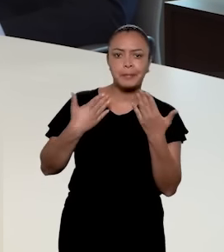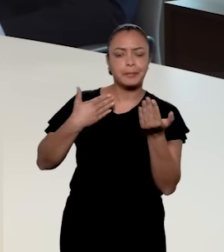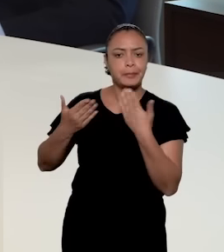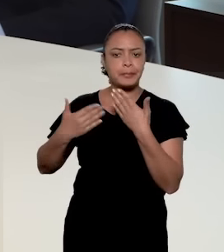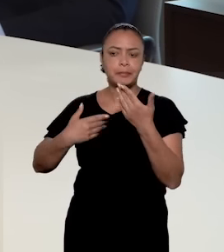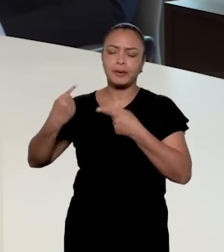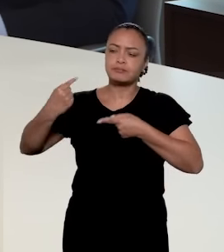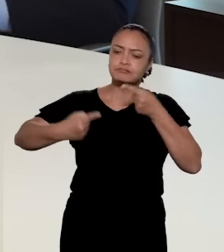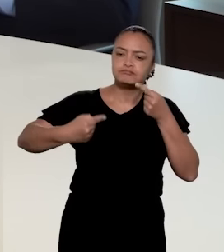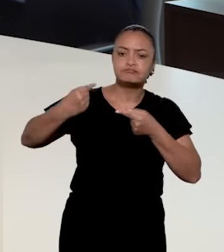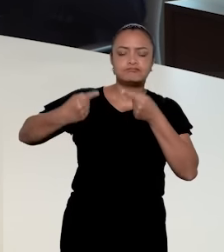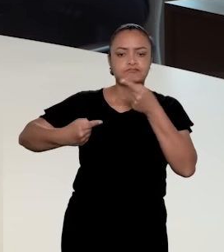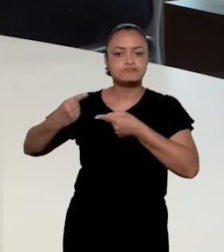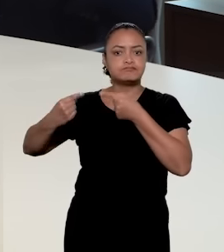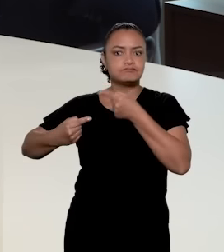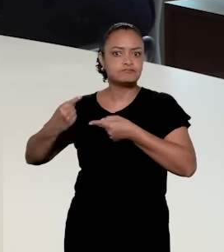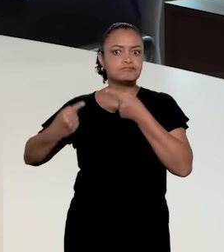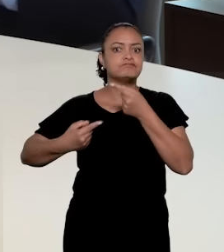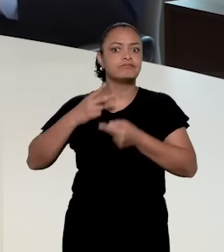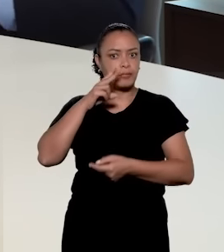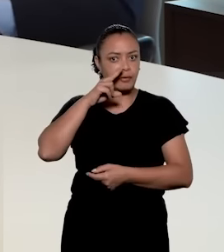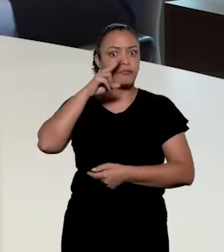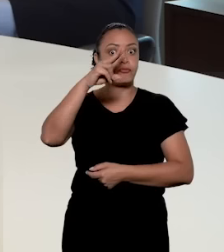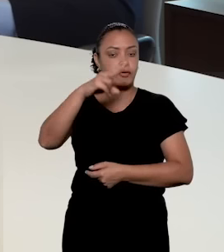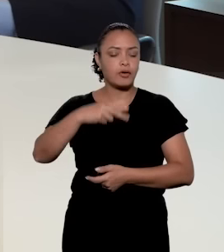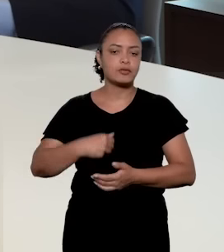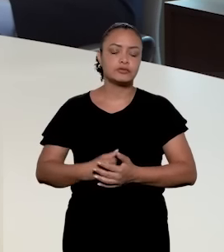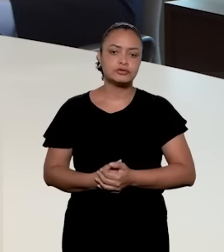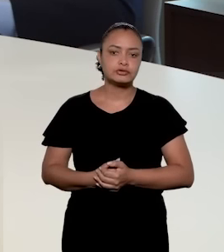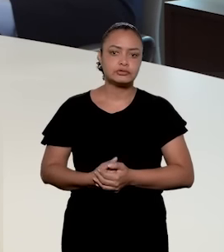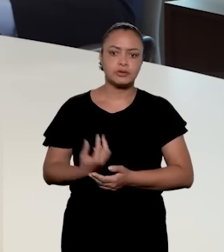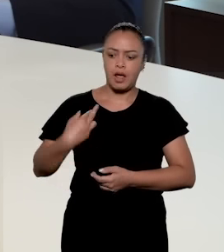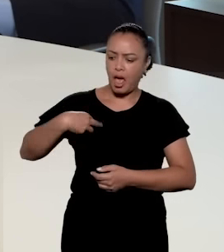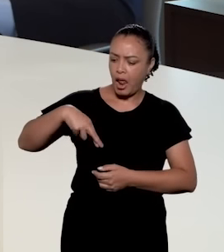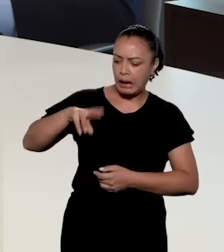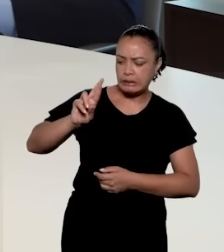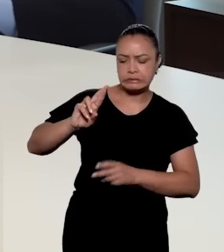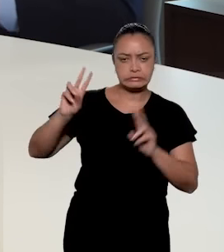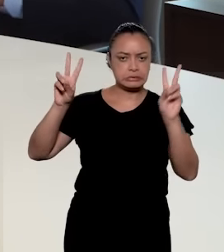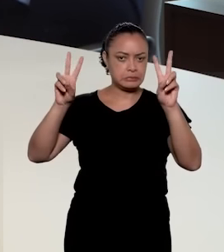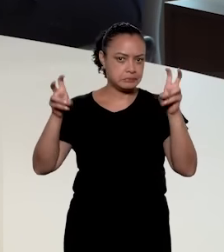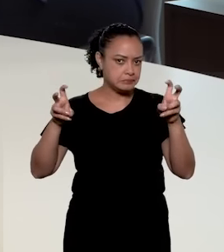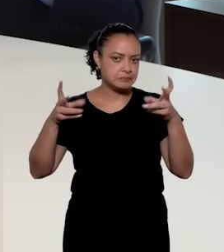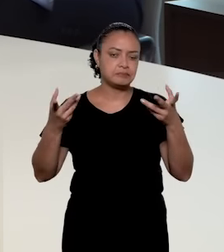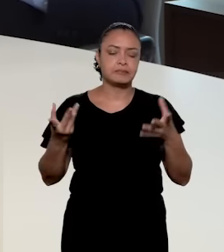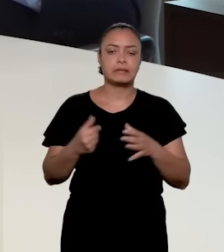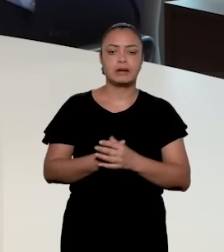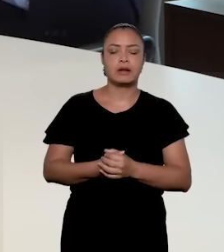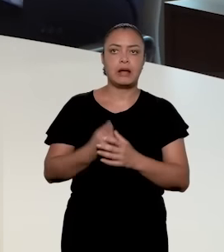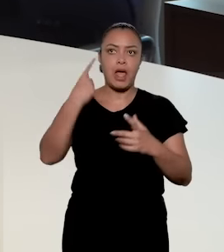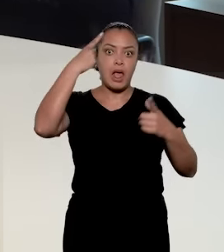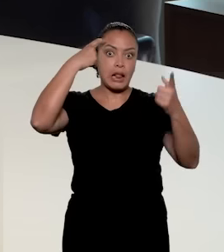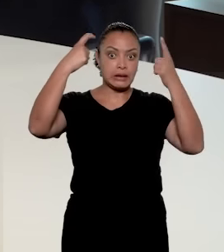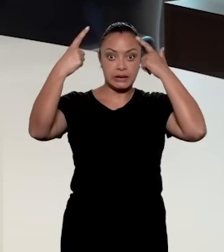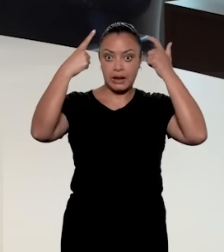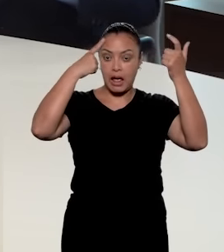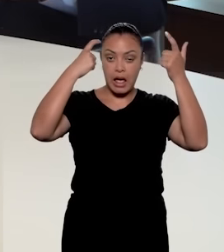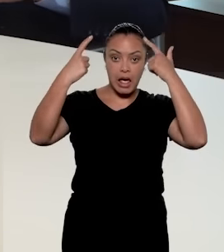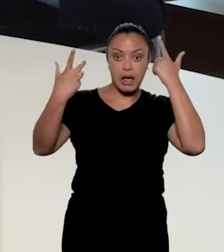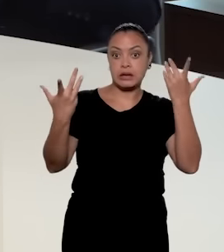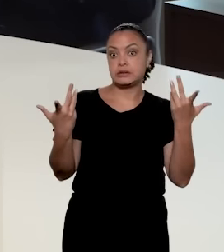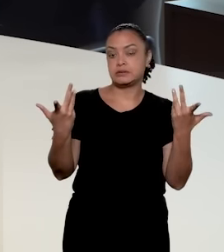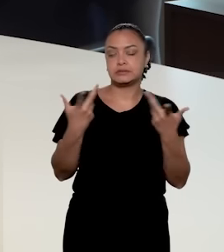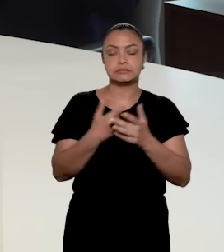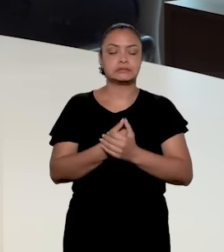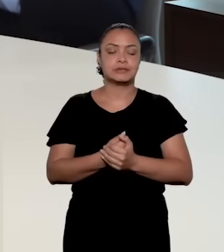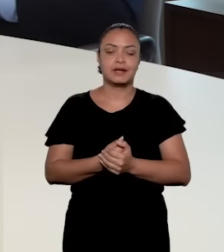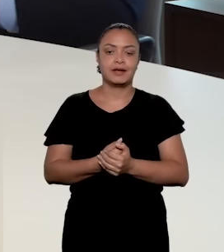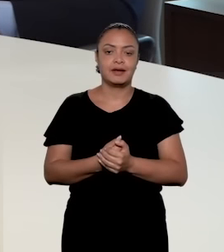Então, a discussão foi ficando meio forte, religião entrou na discussão, ideias mais